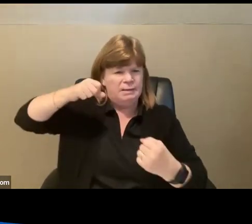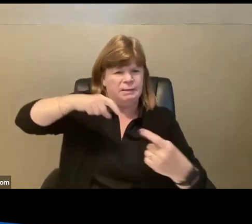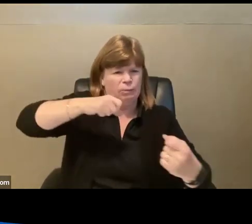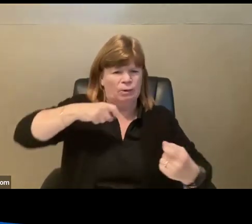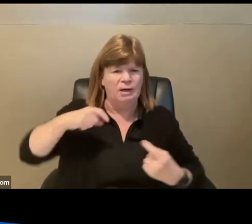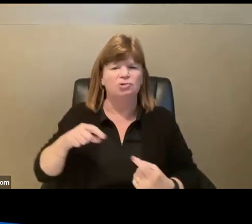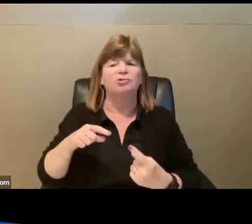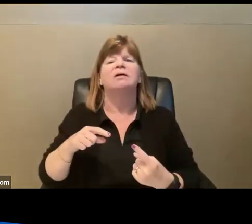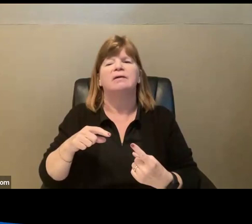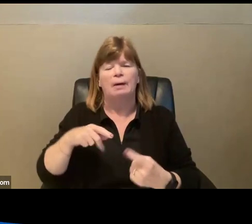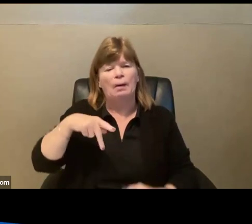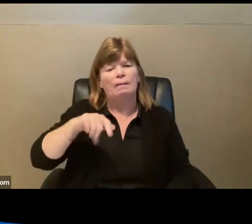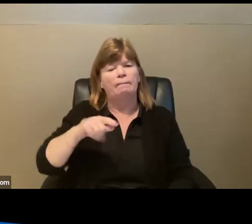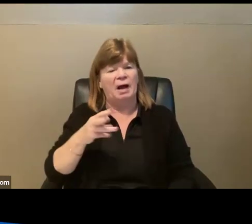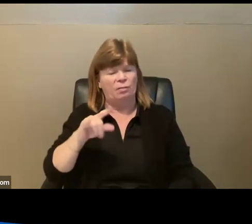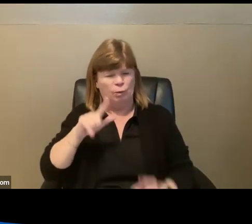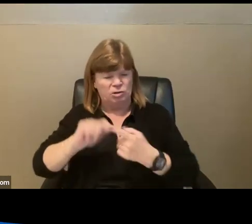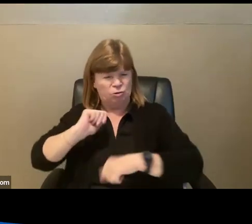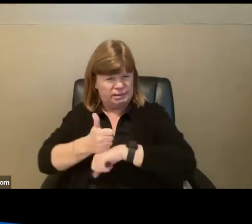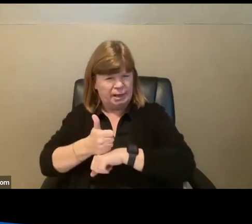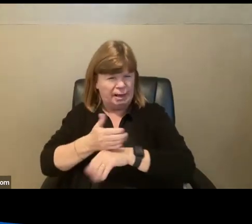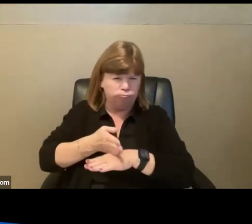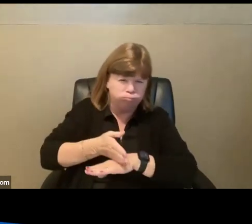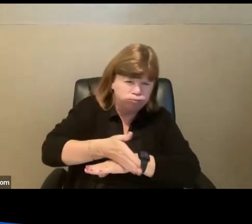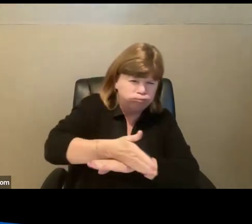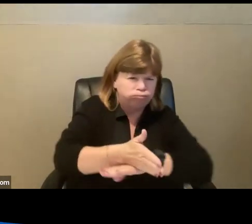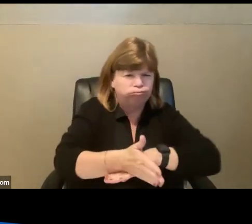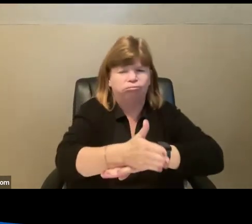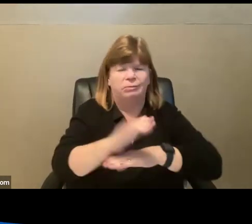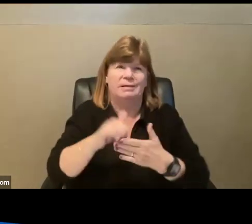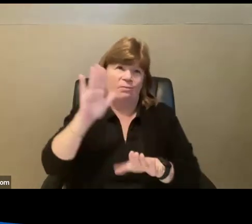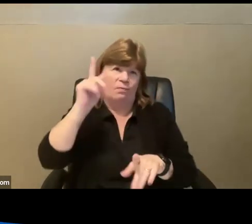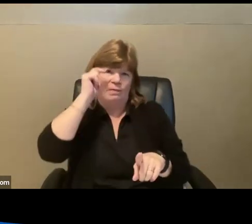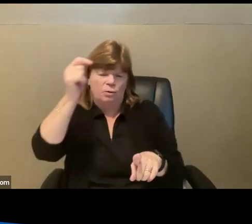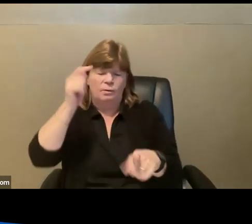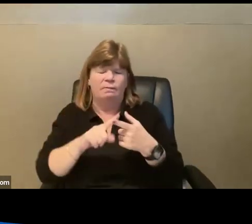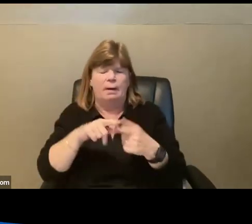Se formarán vías neuronales. Al menos esta es la teoría, que se formarán vías neuronales,